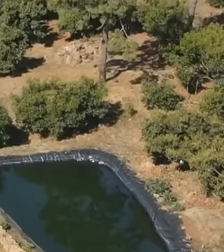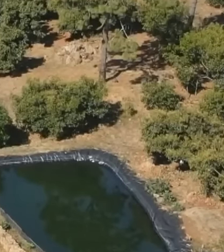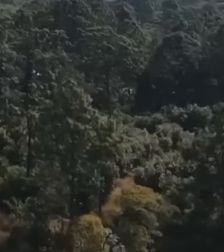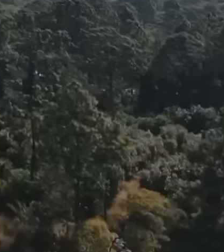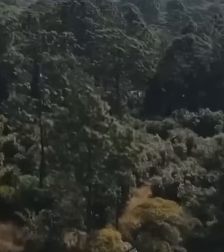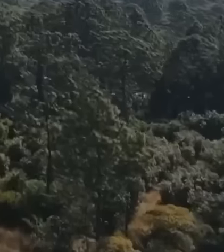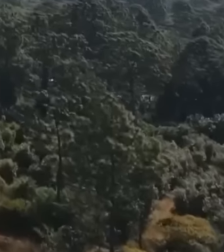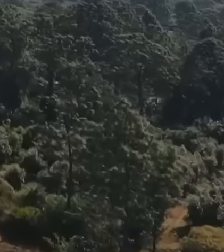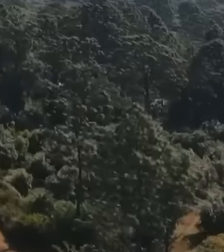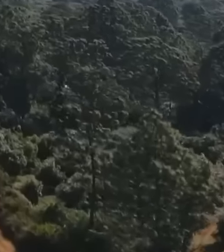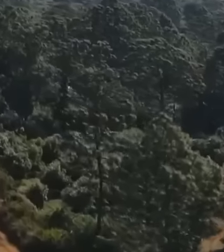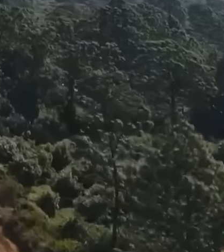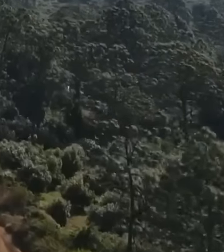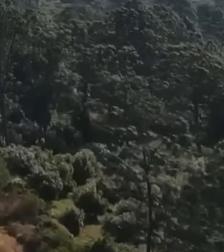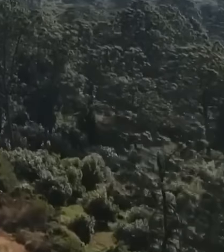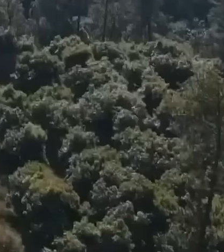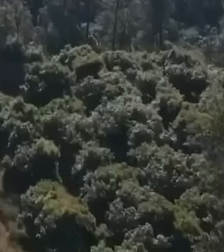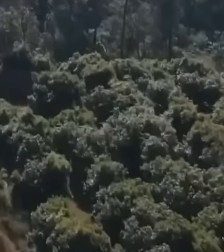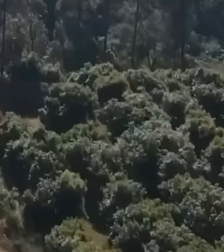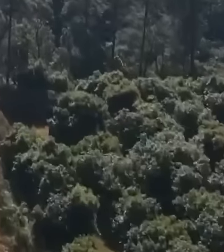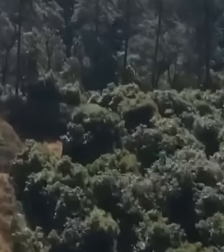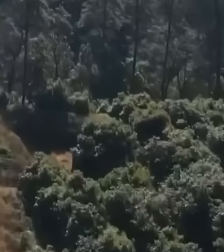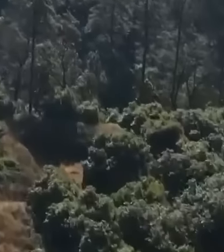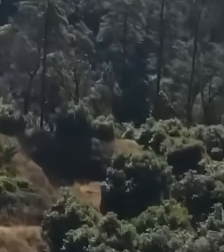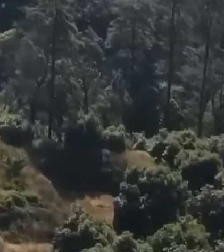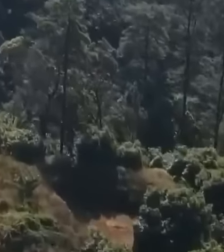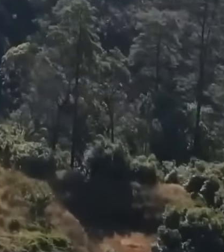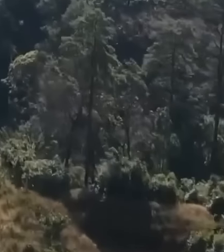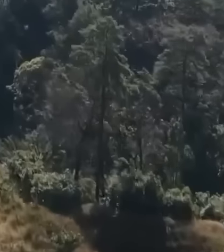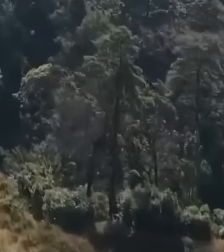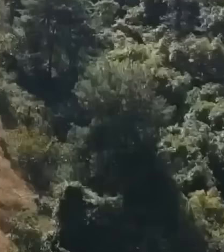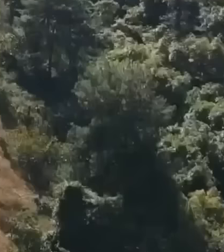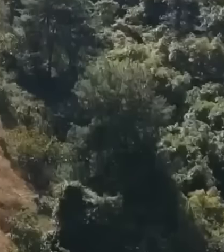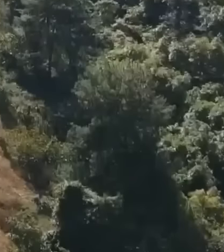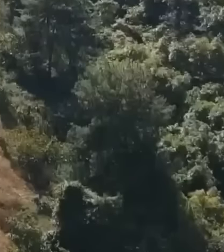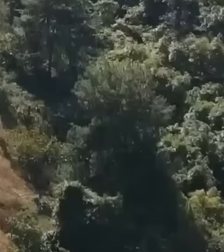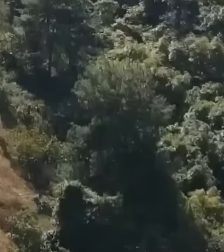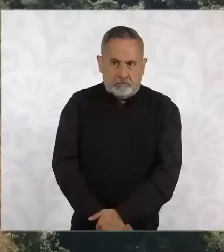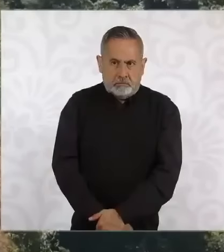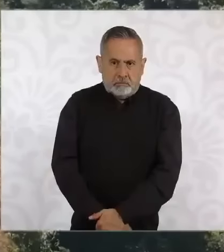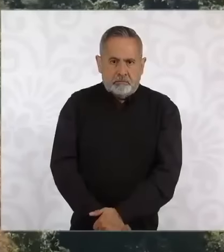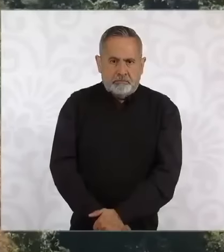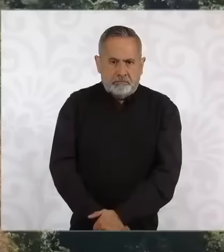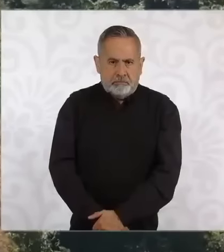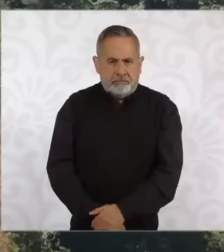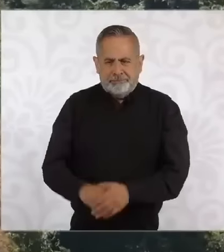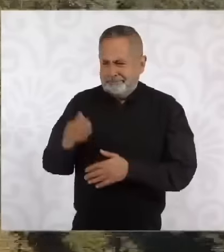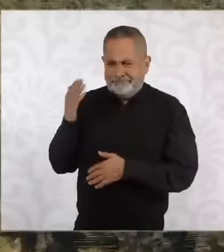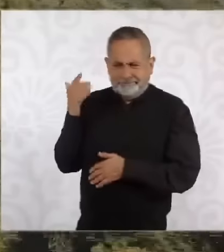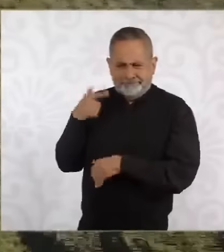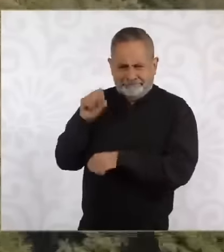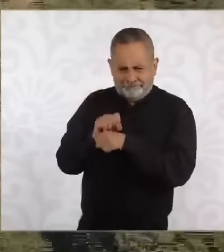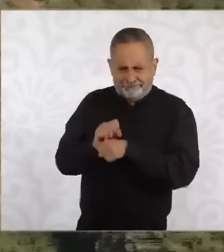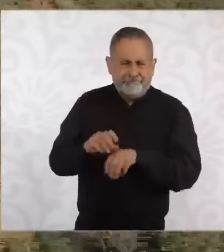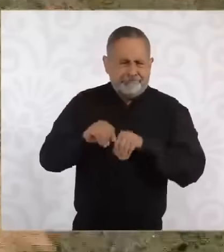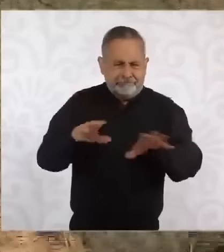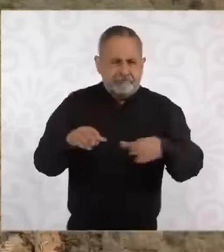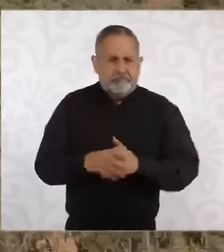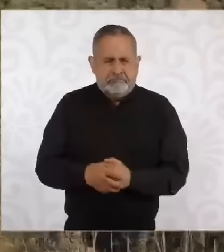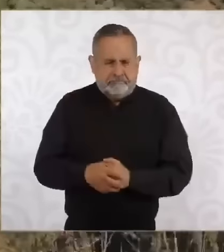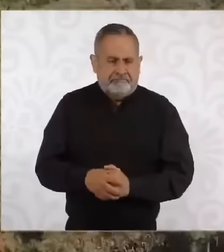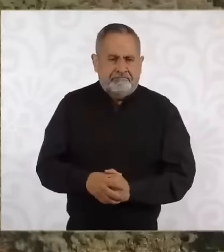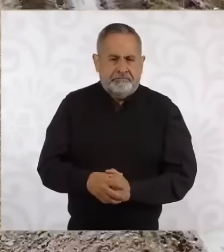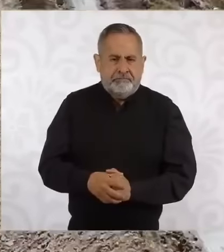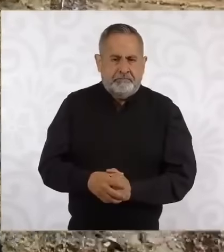la presidenta lo la visitó y ya está abierta, la se concluyó hace unas semanas. Eh, la siguiente,